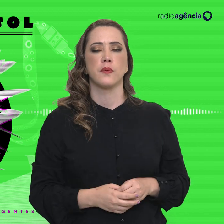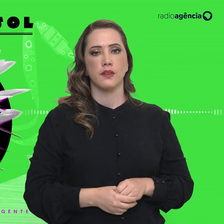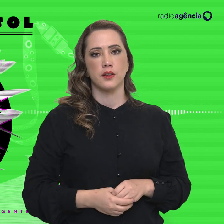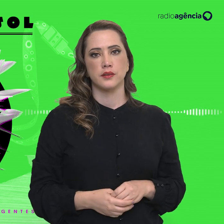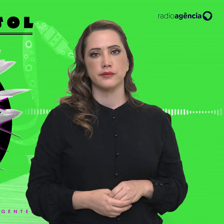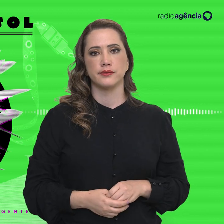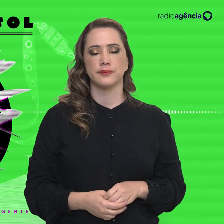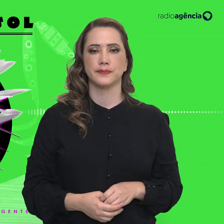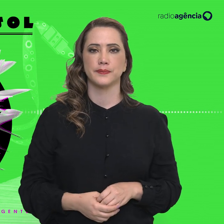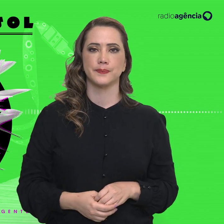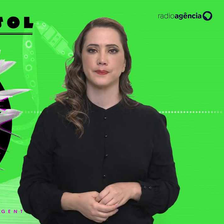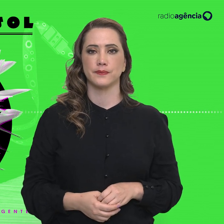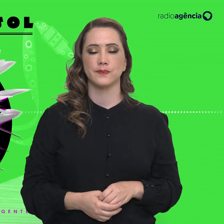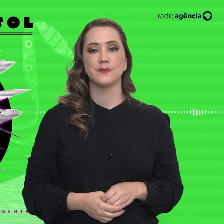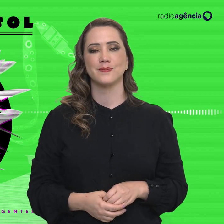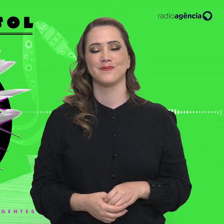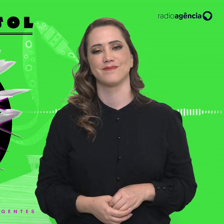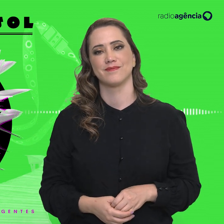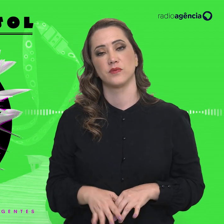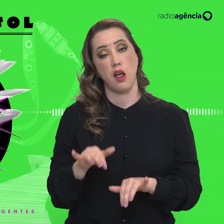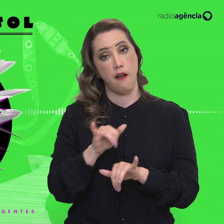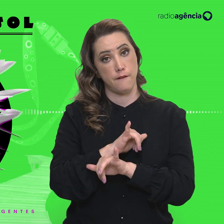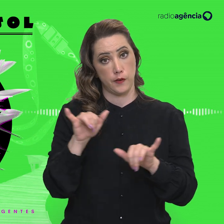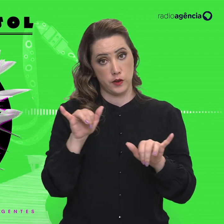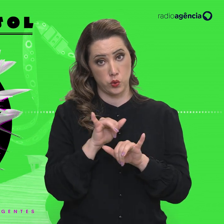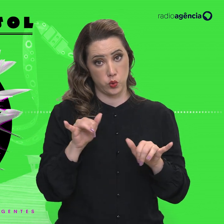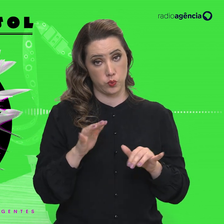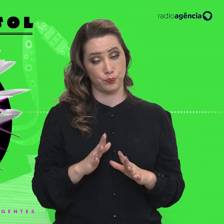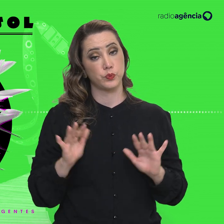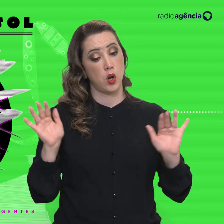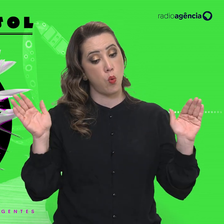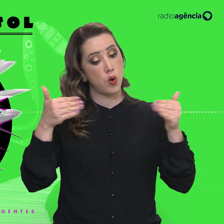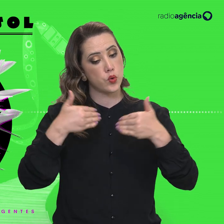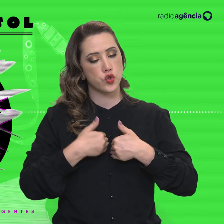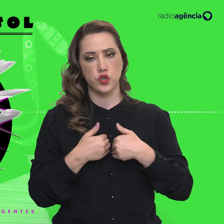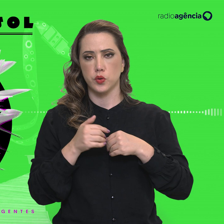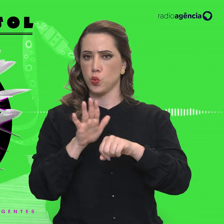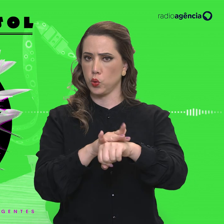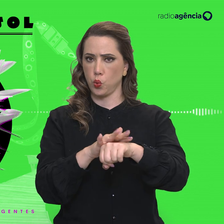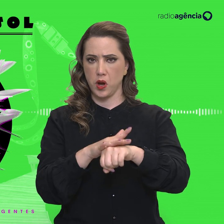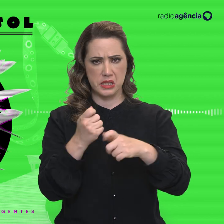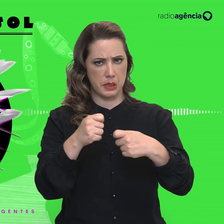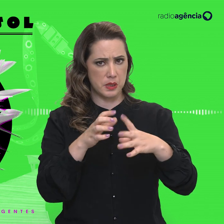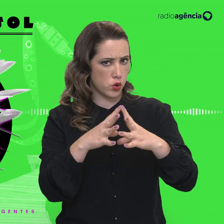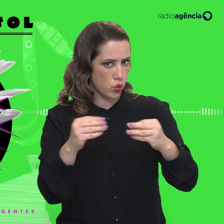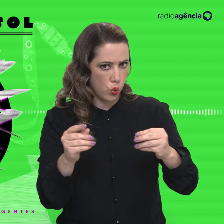[início da trilha própria para aviso de utilidade] [Patrícia] Aviso de utilidade! [Leyberson] O autismo não é uma doença a ser curada ou uma característica que pode